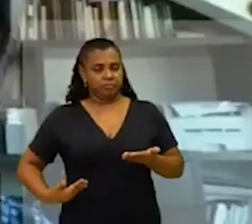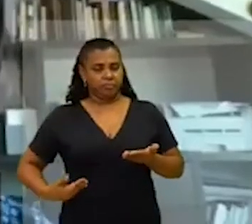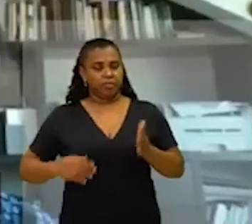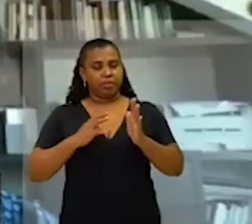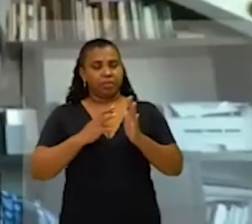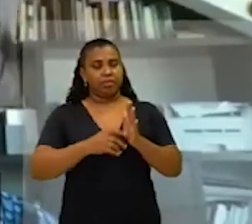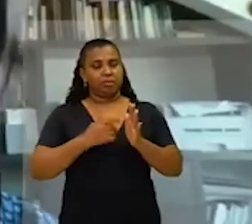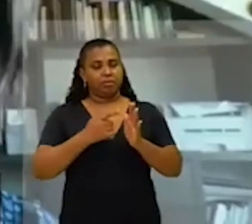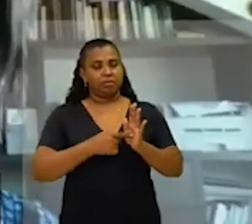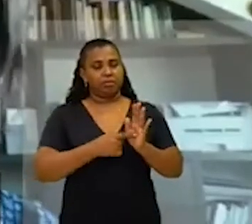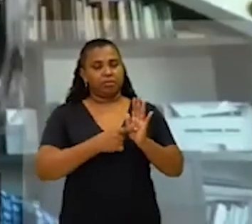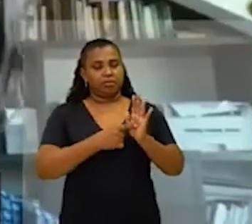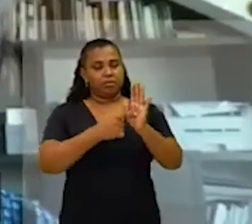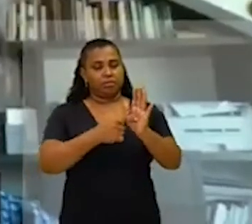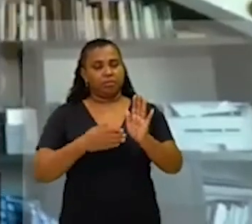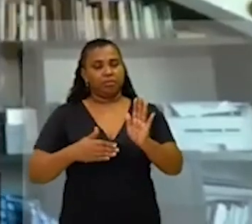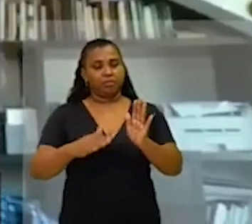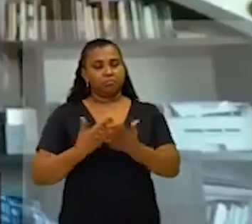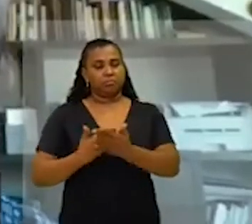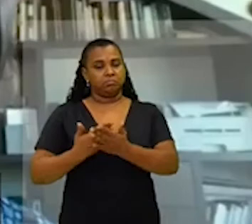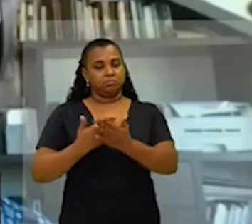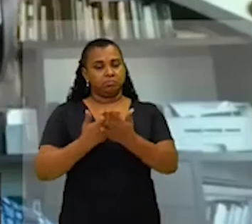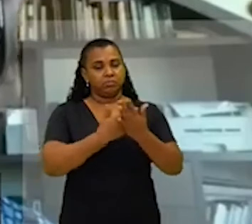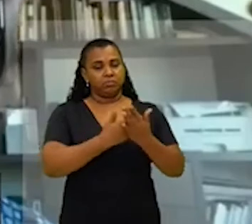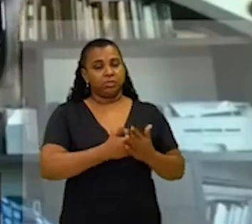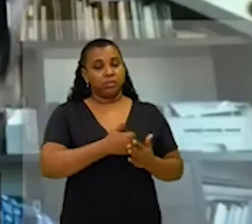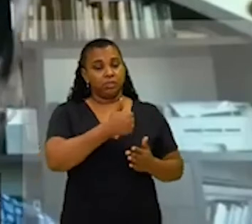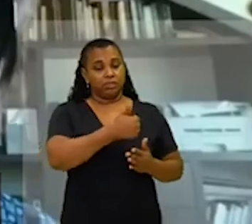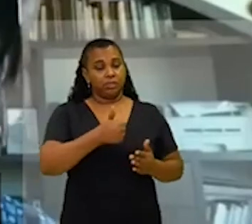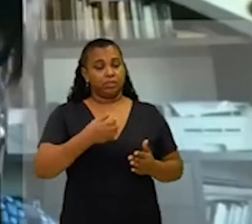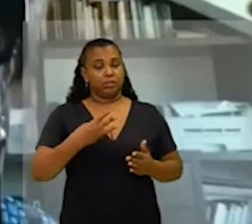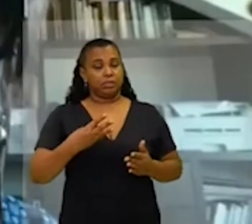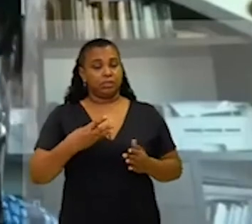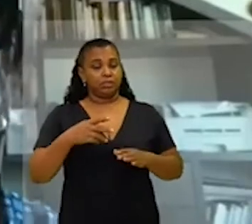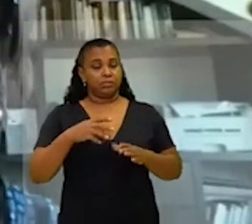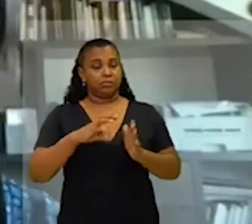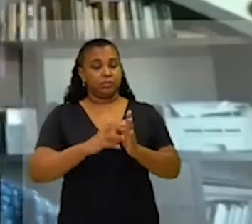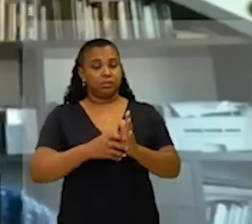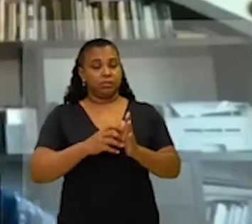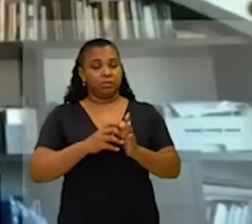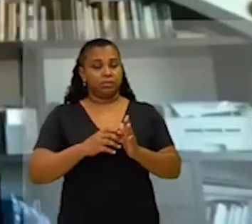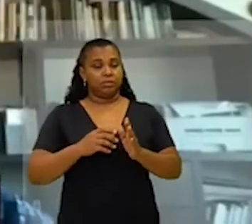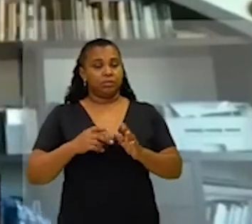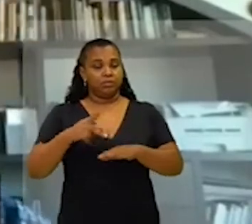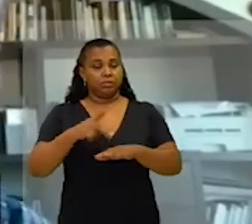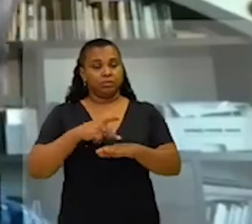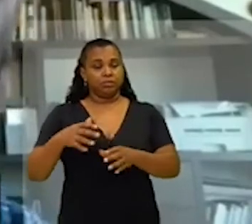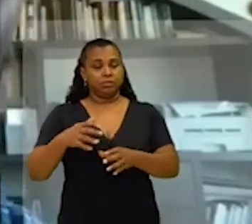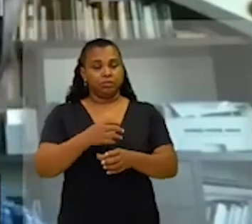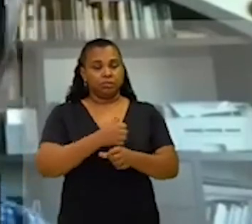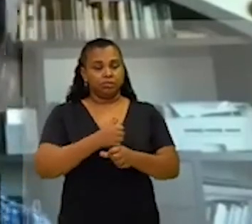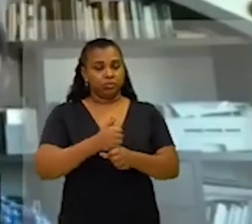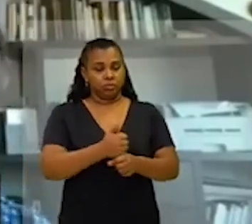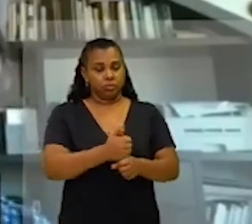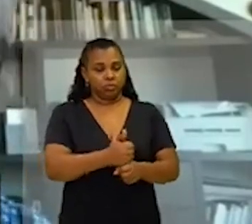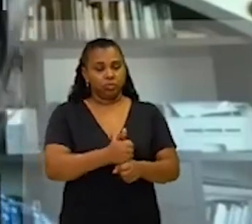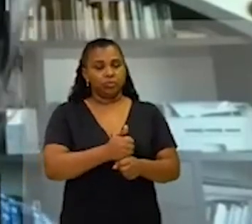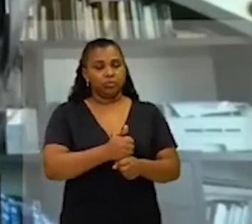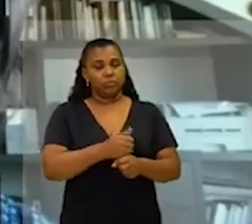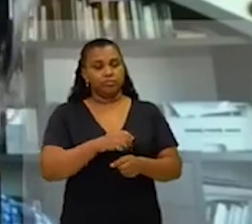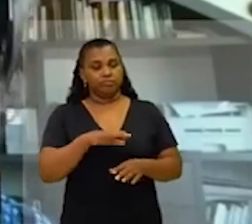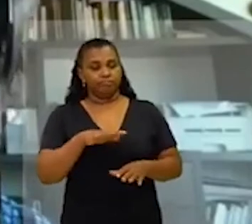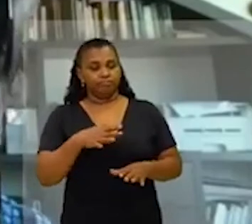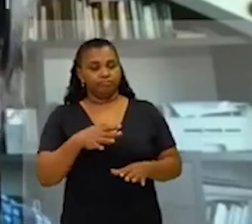a partir do estudo de 113 partidos em nosso país o carro dos orçamentos nacionais vendo a dependência